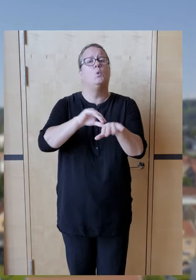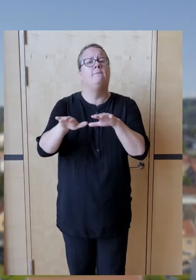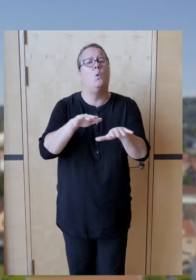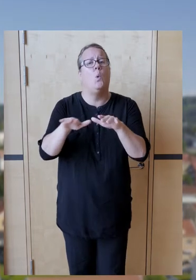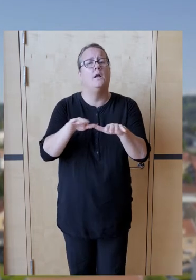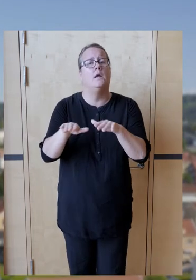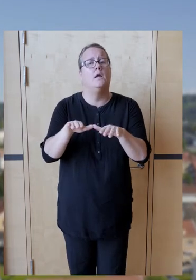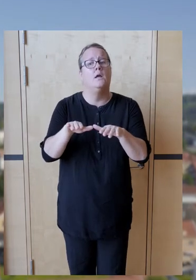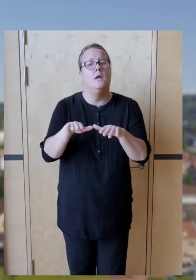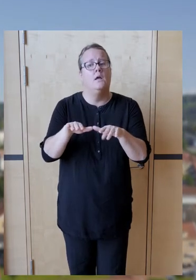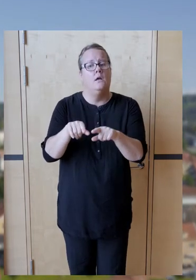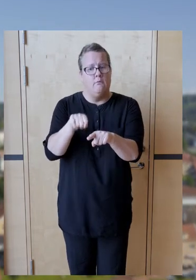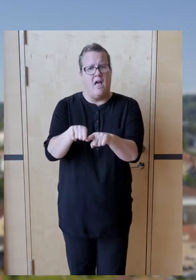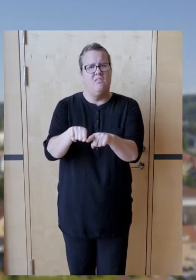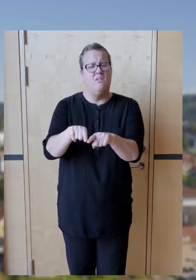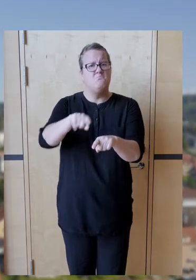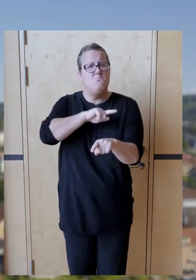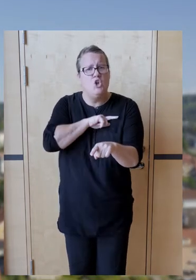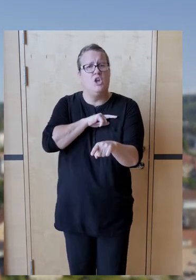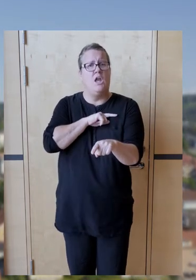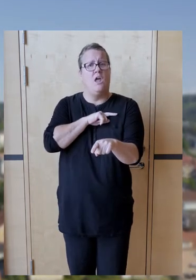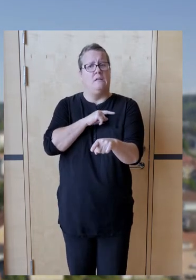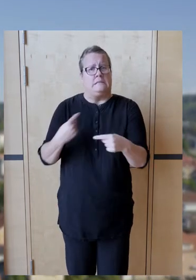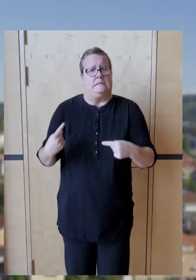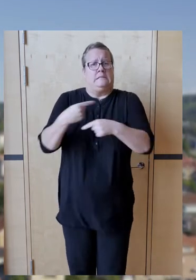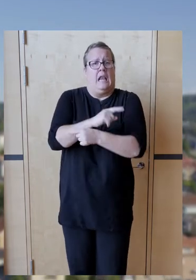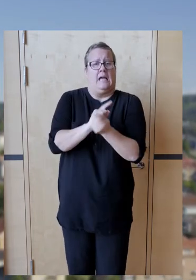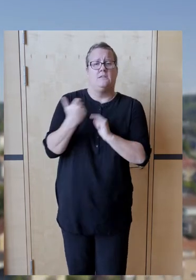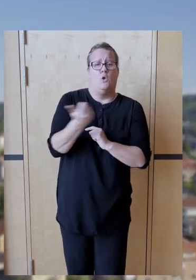Egentligen skulle ha en bättre vårdnivå i att bo på ett boende